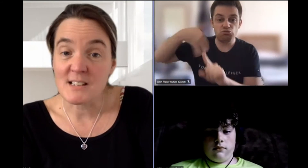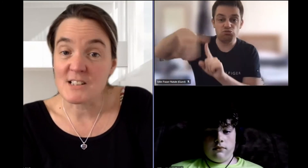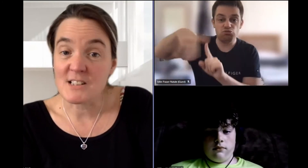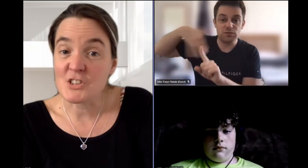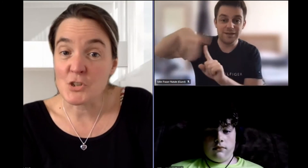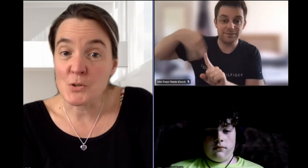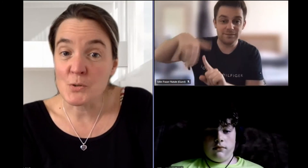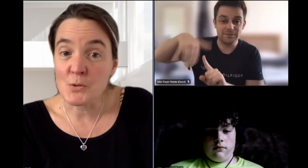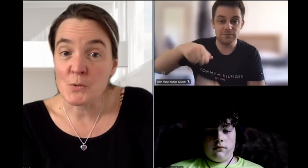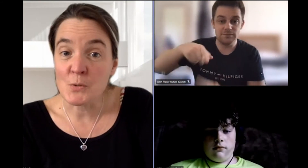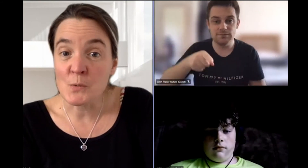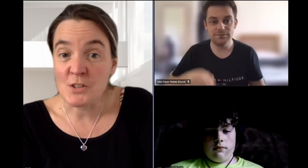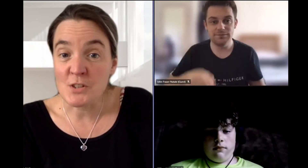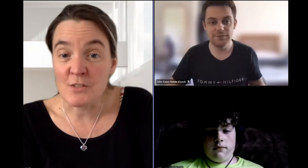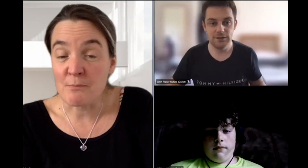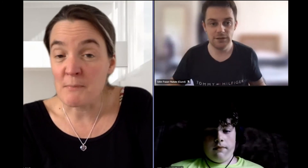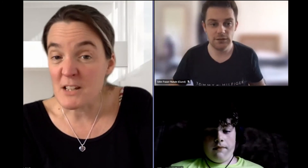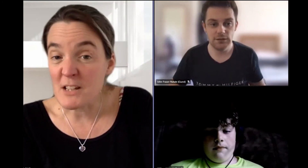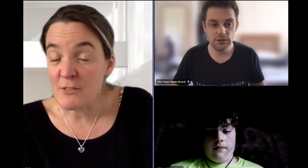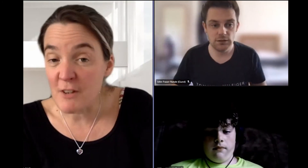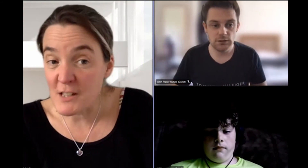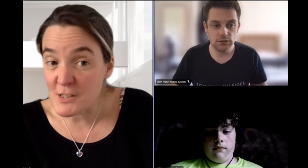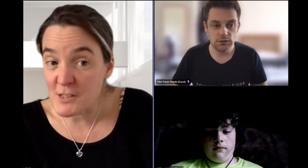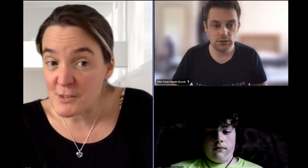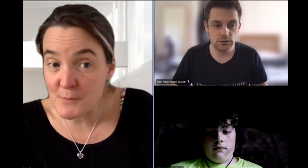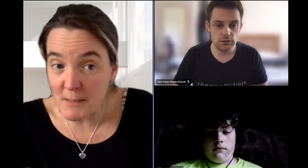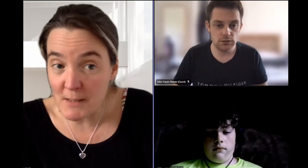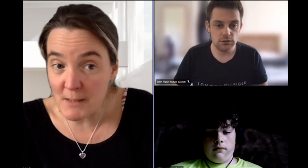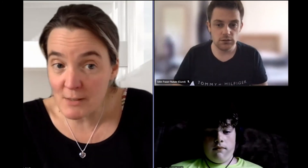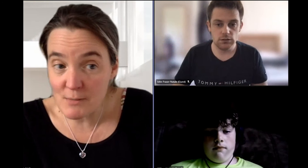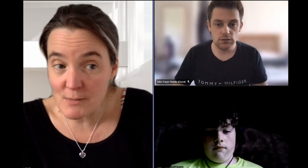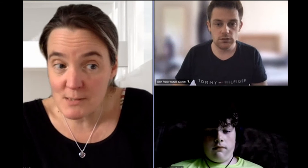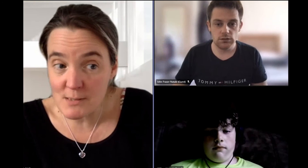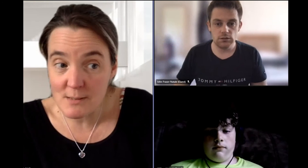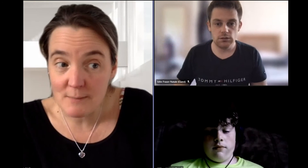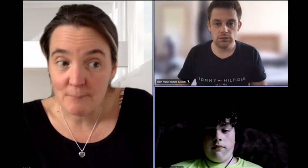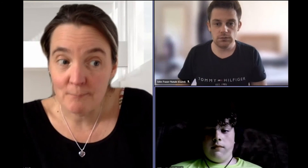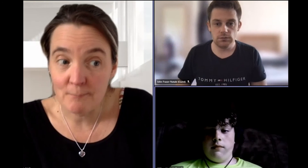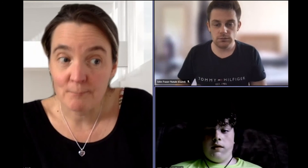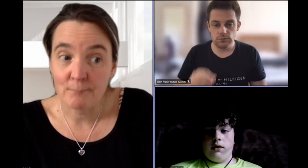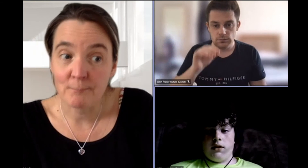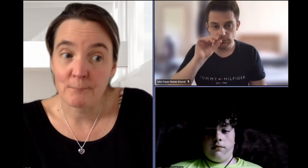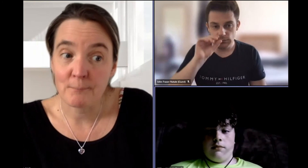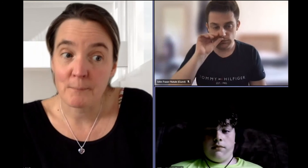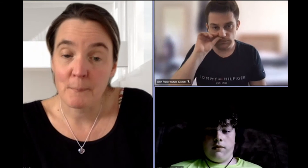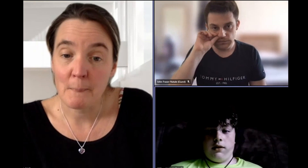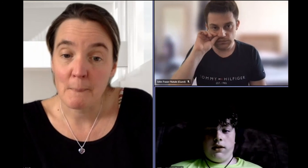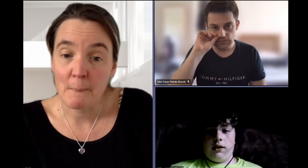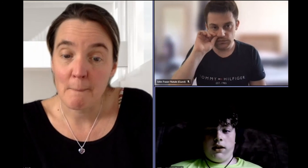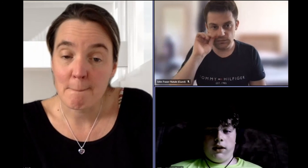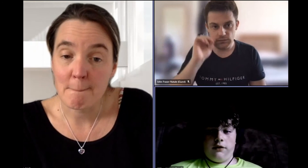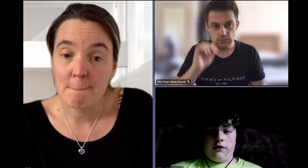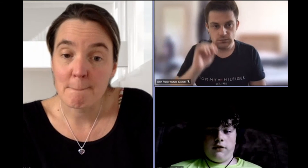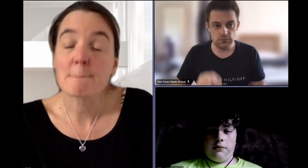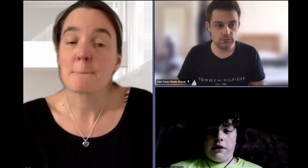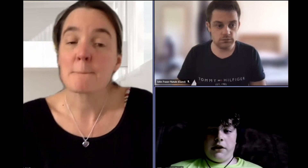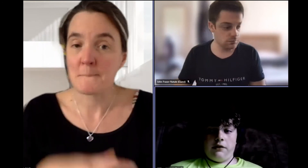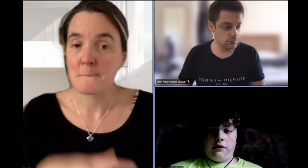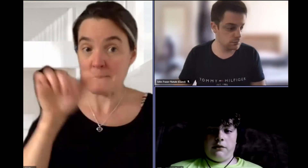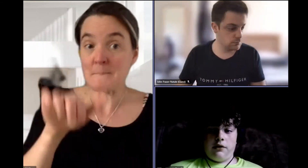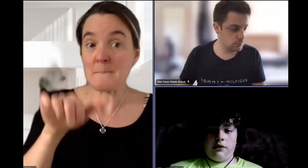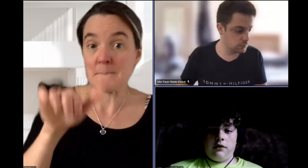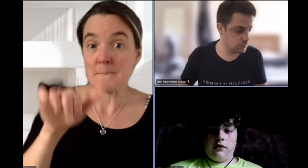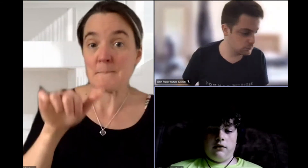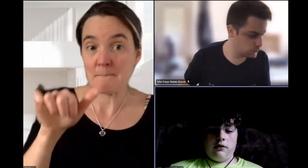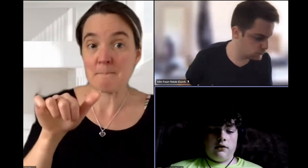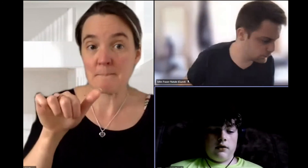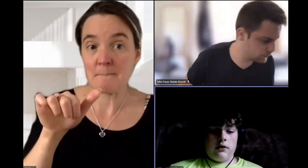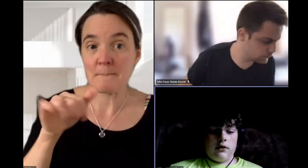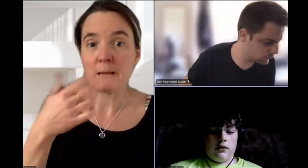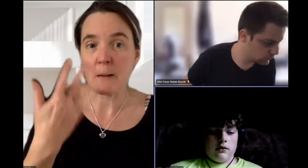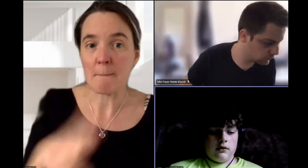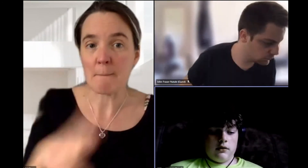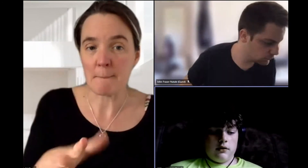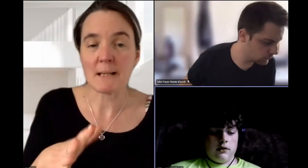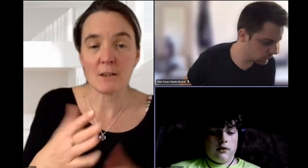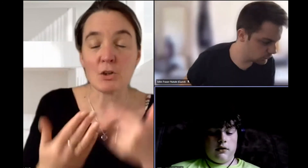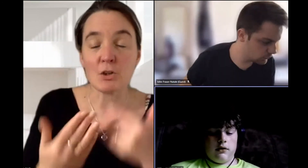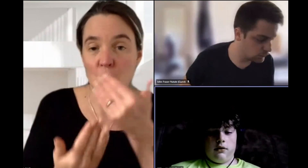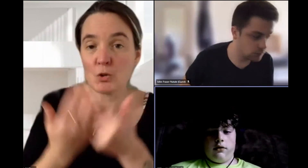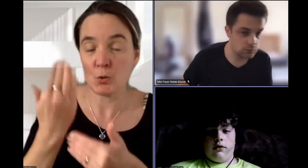wnest ti gwrdd â ffrindiau newydd o wahanol gefndiroedd? Do, mi wnes i’n sicr gwrdd â rhai ffrindiau,